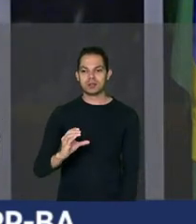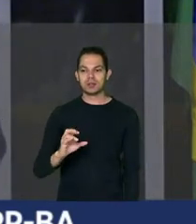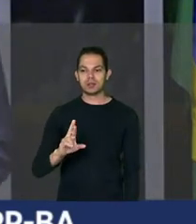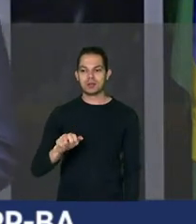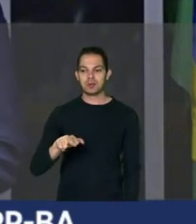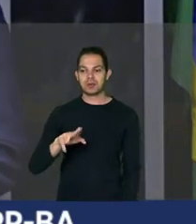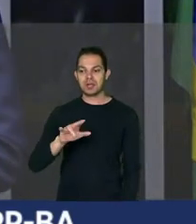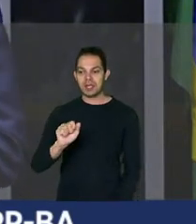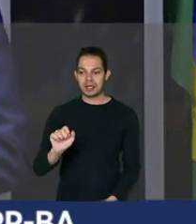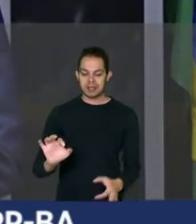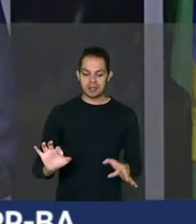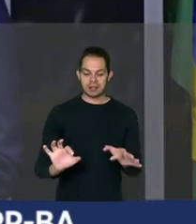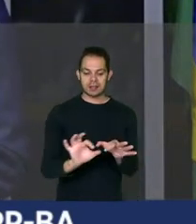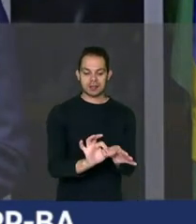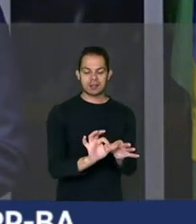UCRÂNIA DESEJA DE UNIR-SE É COMUNIDADE E É UNIÃO